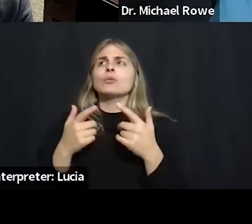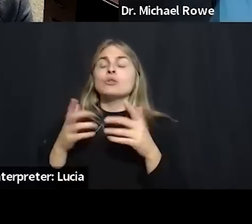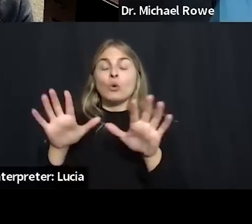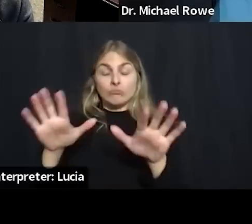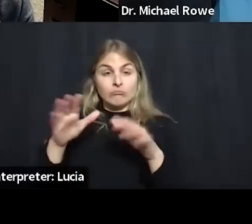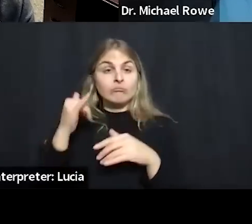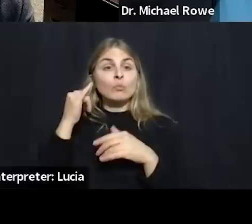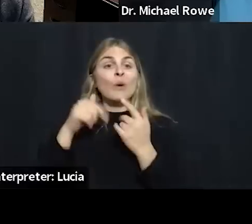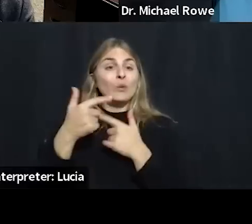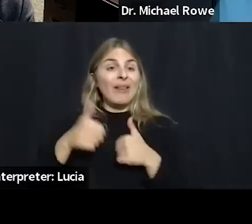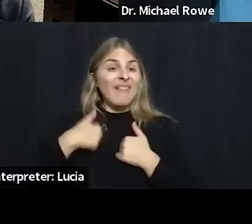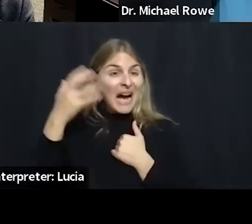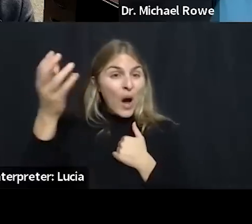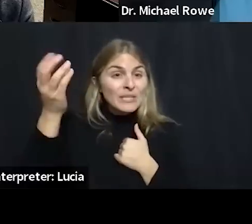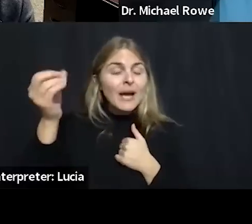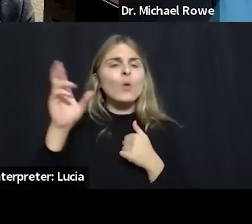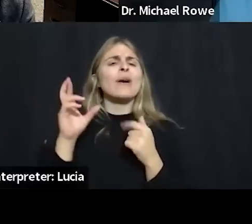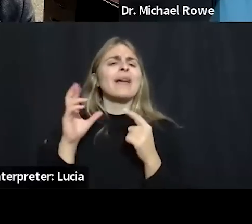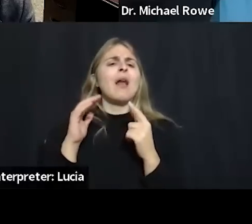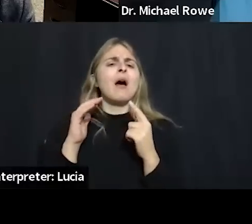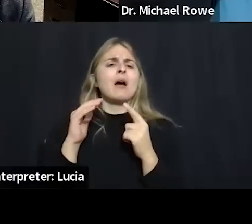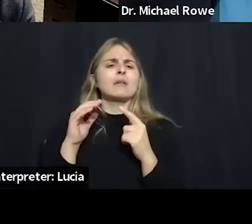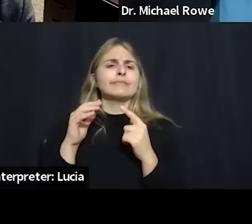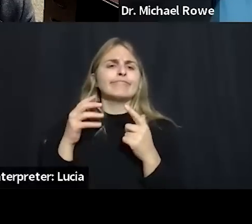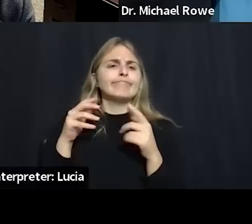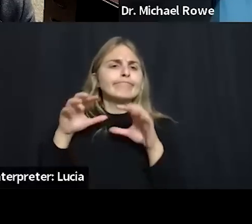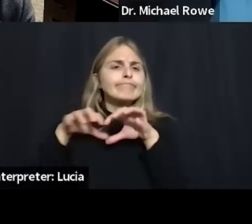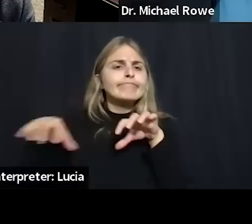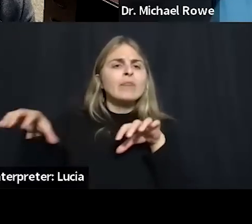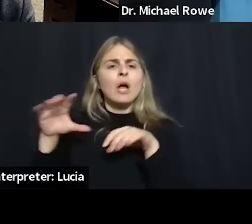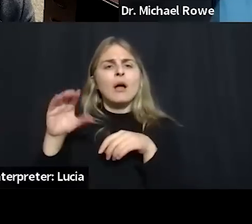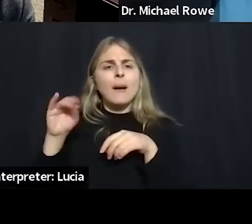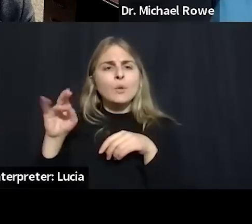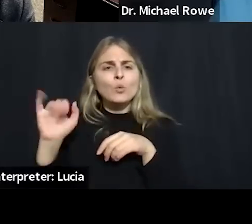o en un entorno comunitario, ¿qué sugerencias tienen para lidiar con la inquietante tranquilidad?"